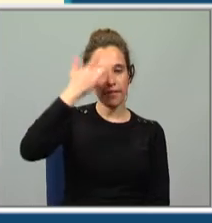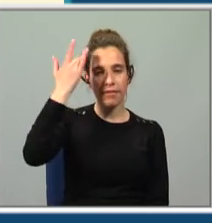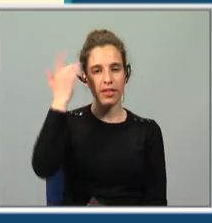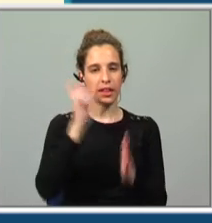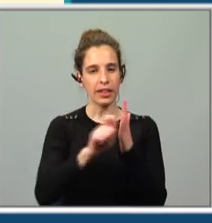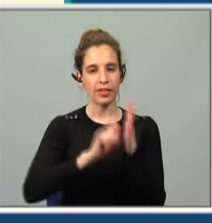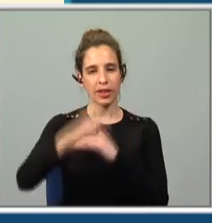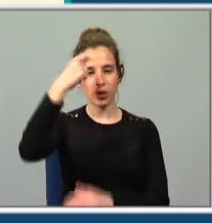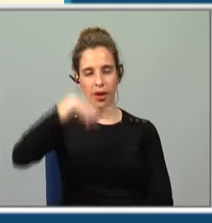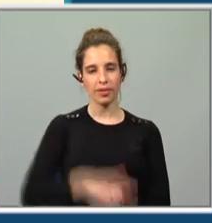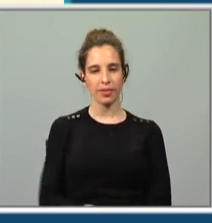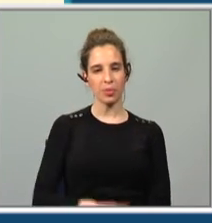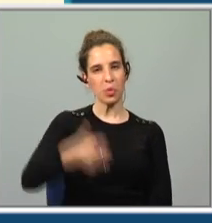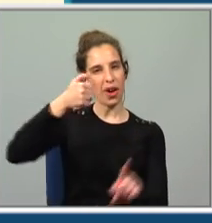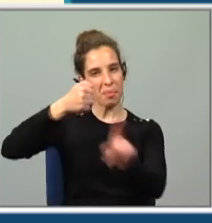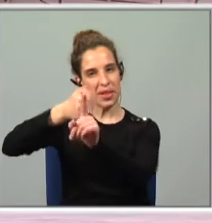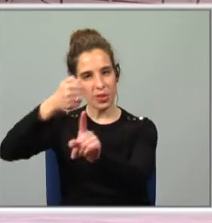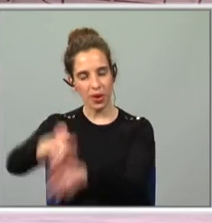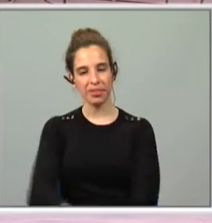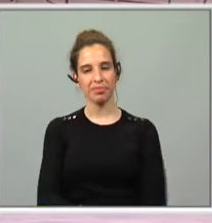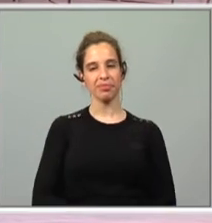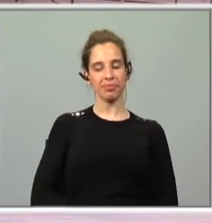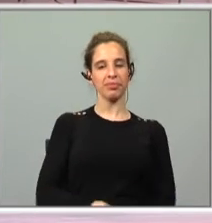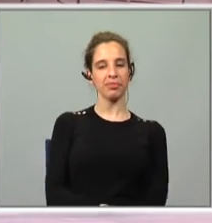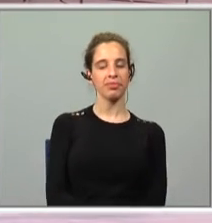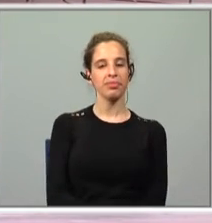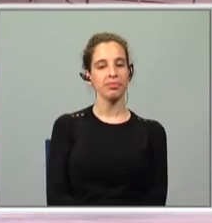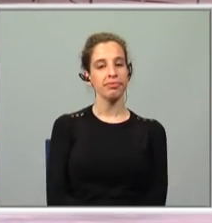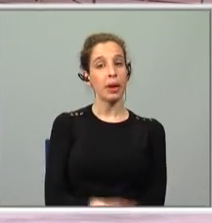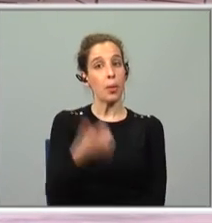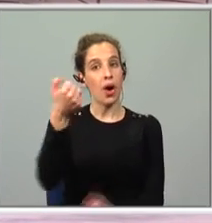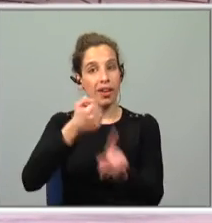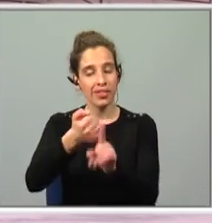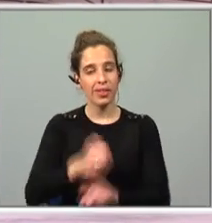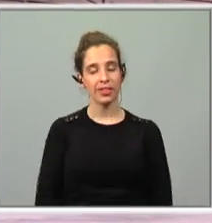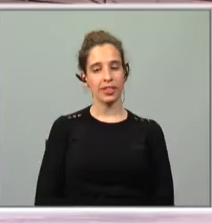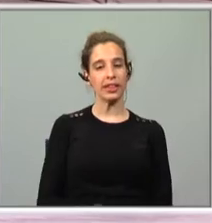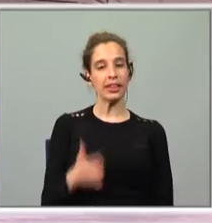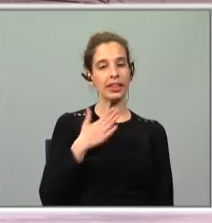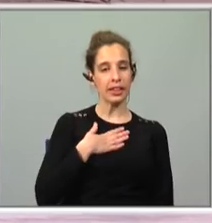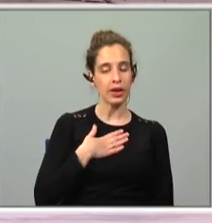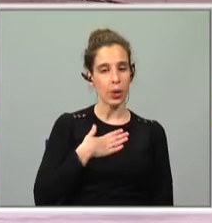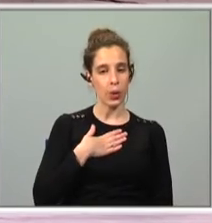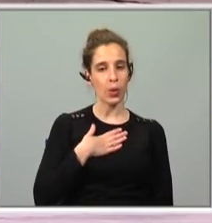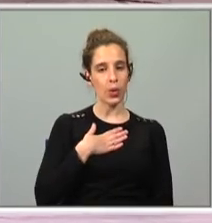escrever histórias boas Missões em boas missões eu vou já dar 寫好故事任務在好的任務中，我會給